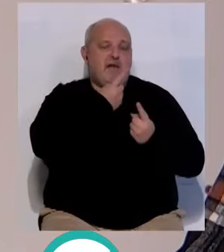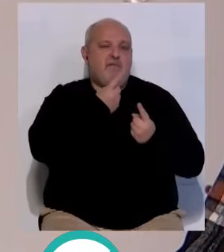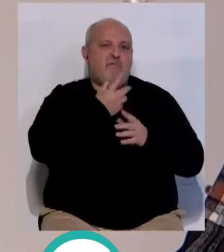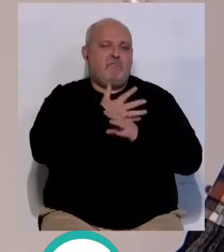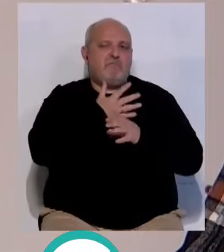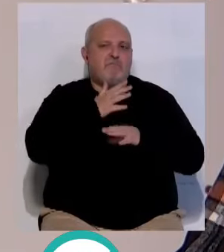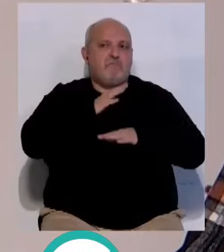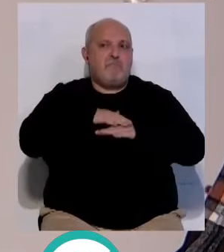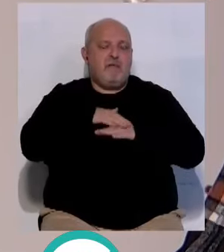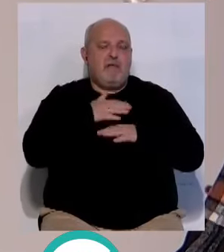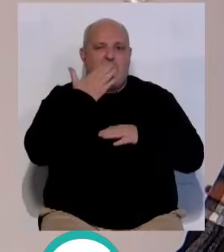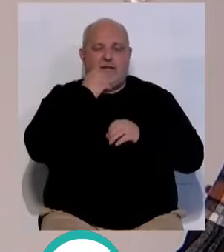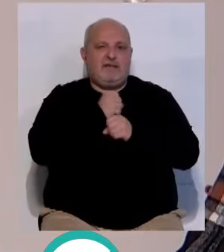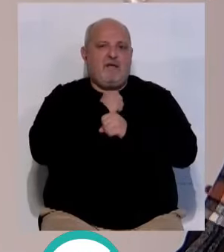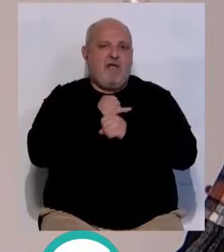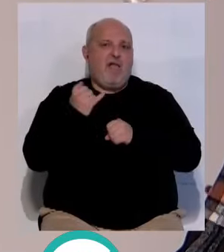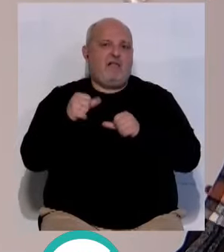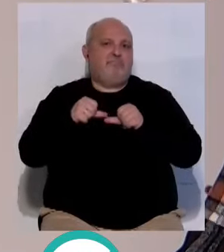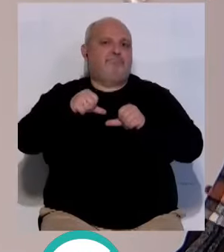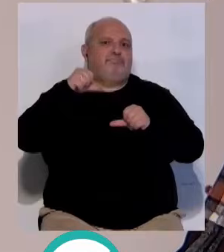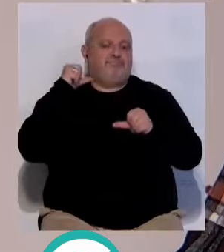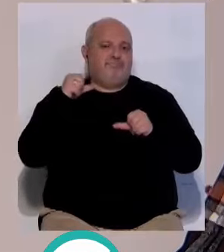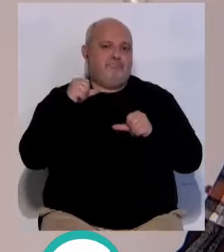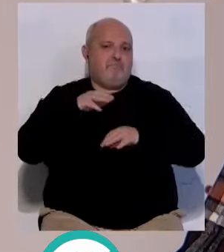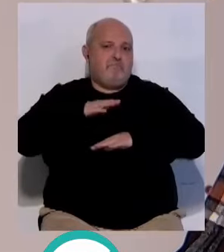lo menos la actitud y el trabajo lo tienen no que es lo mínimo que se puede pedir a un futbolista